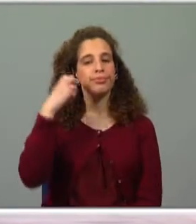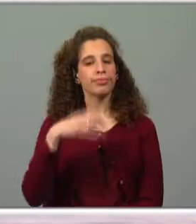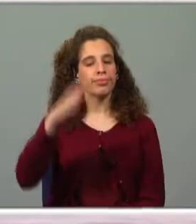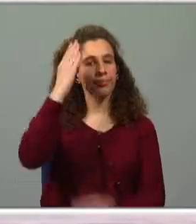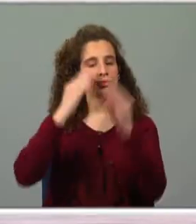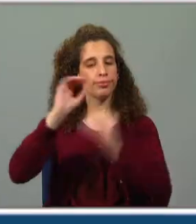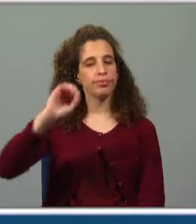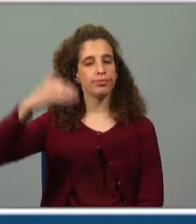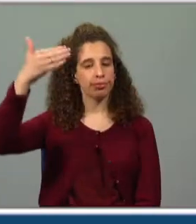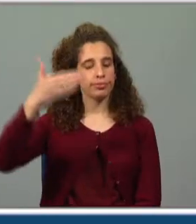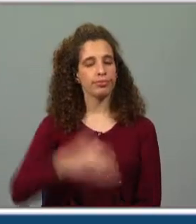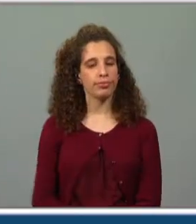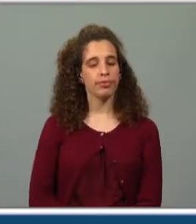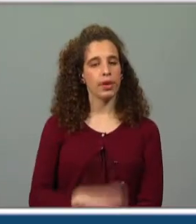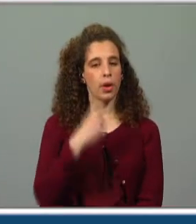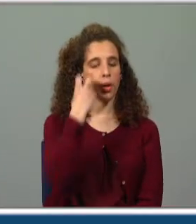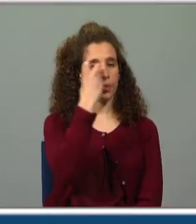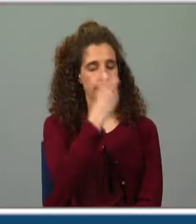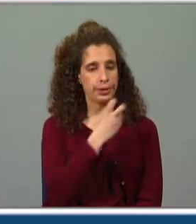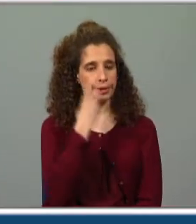essenciais mobiliza a visita aos domínios da 基本的動員對相關地區的訪問